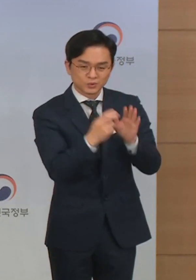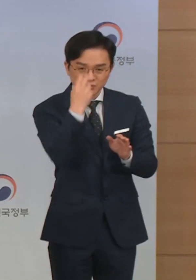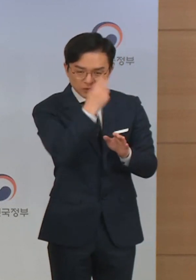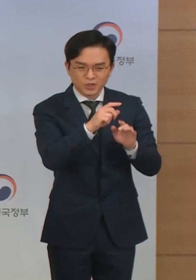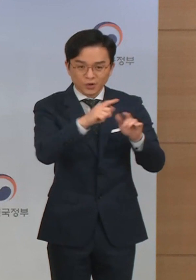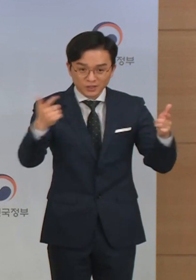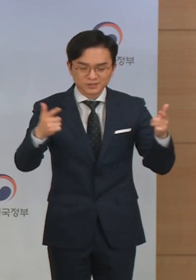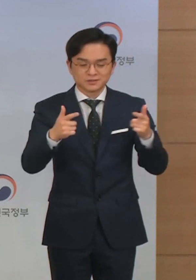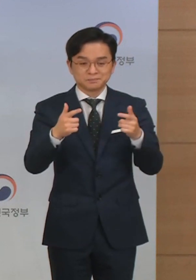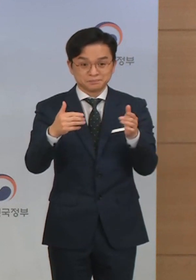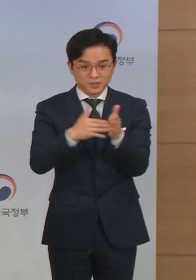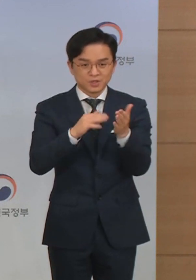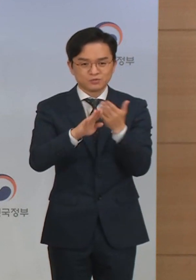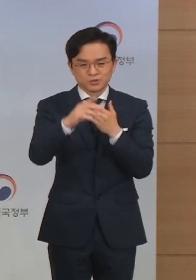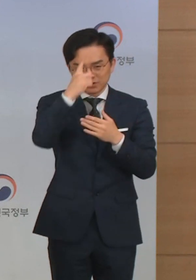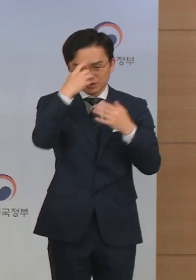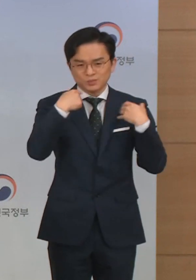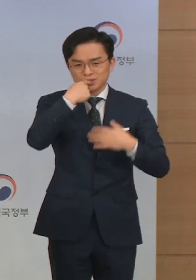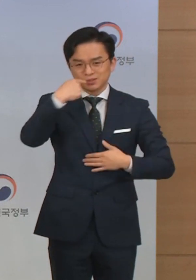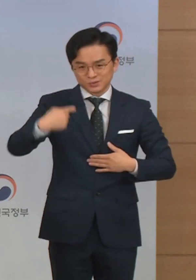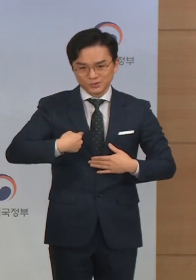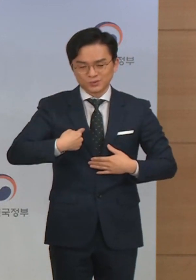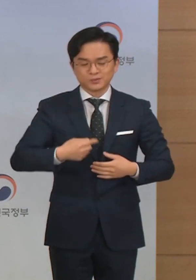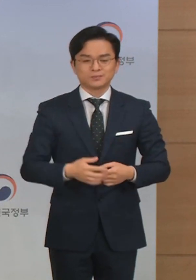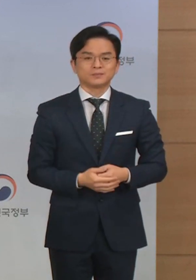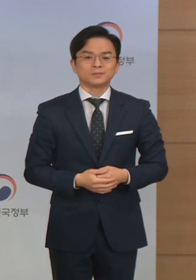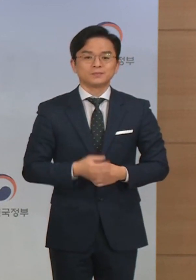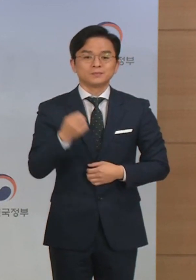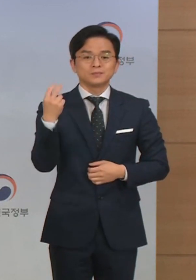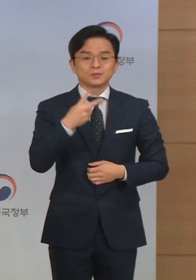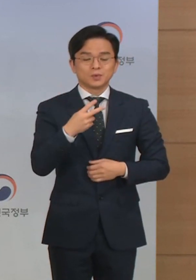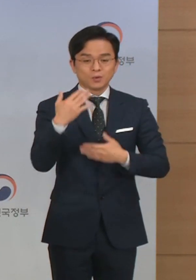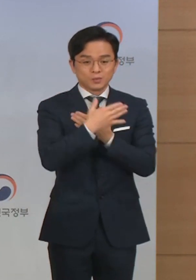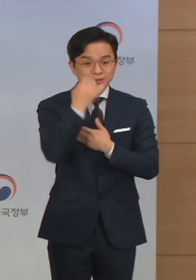유증상자 신고 접수 시에는 진단검사를 통해 위험도를 평가하고